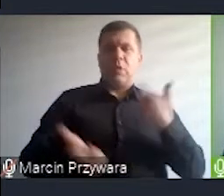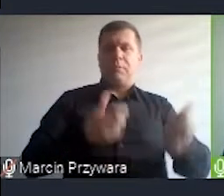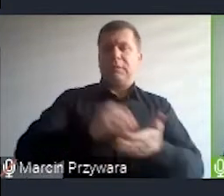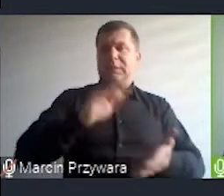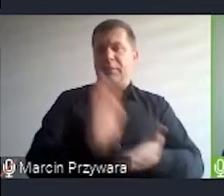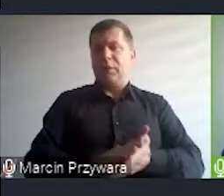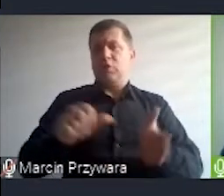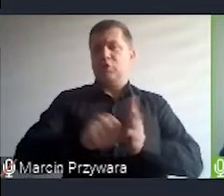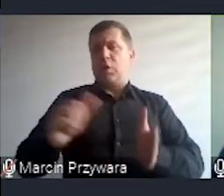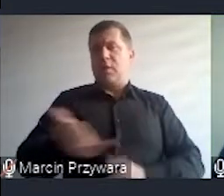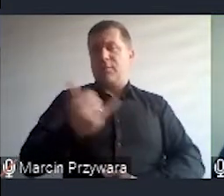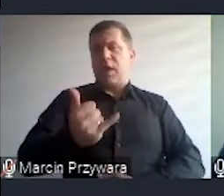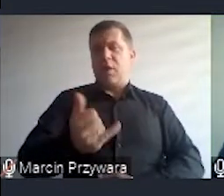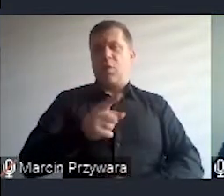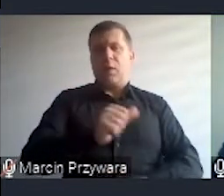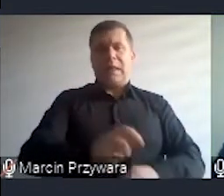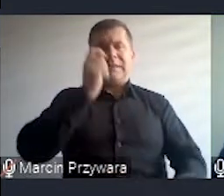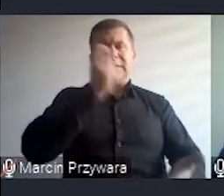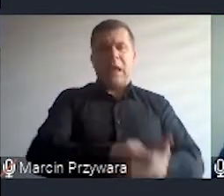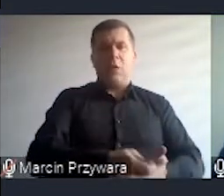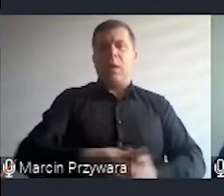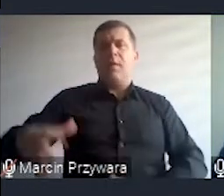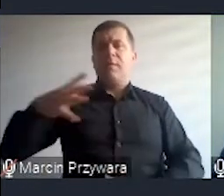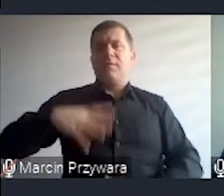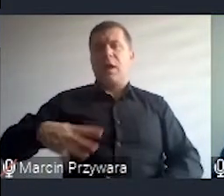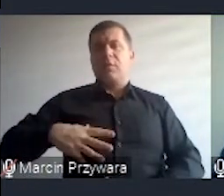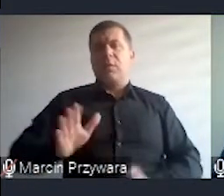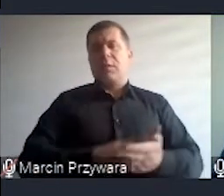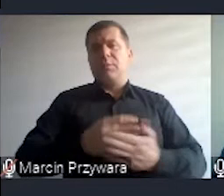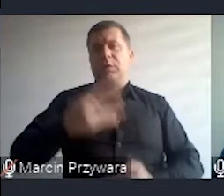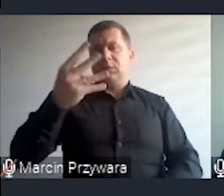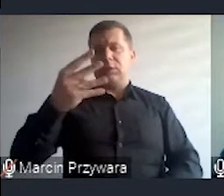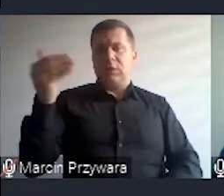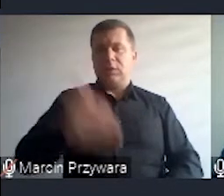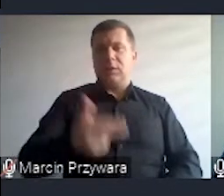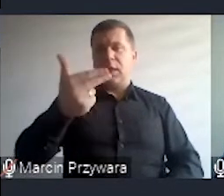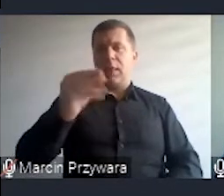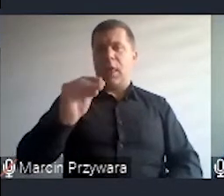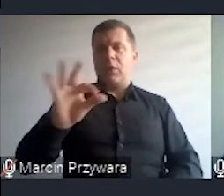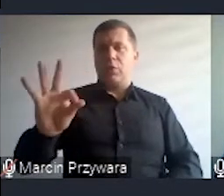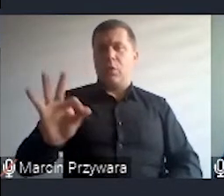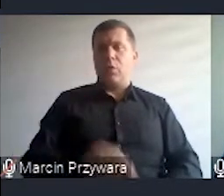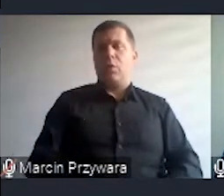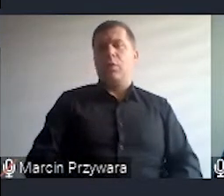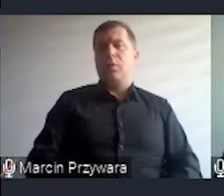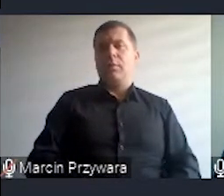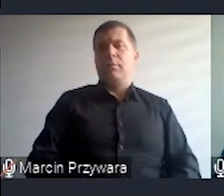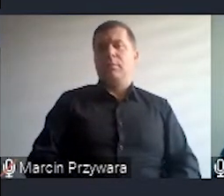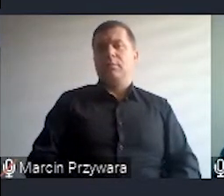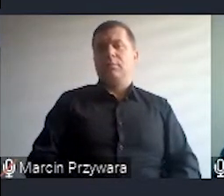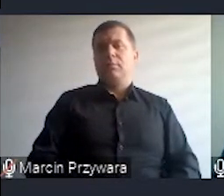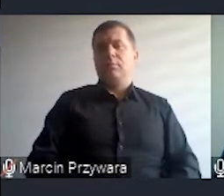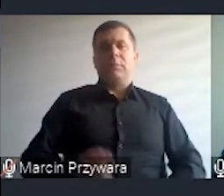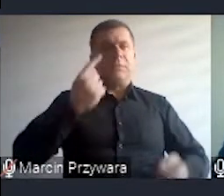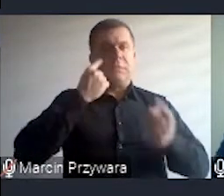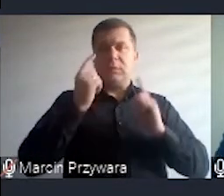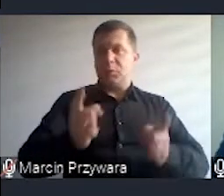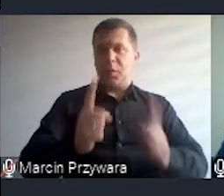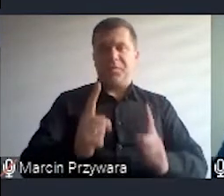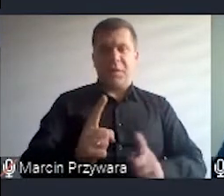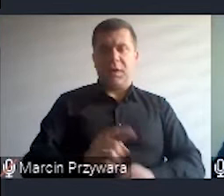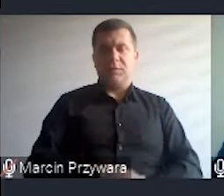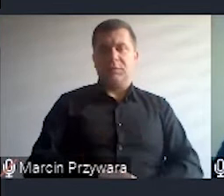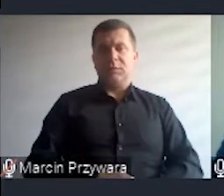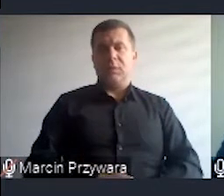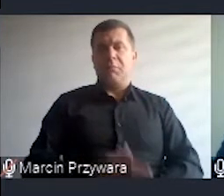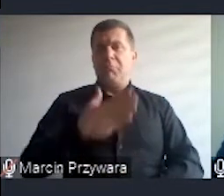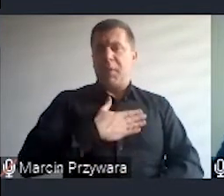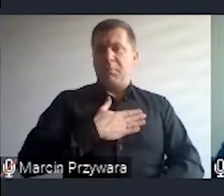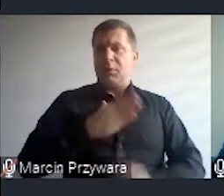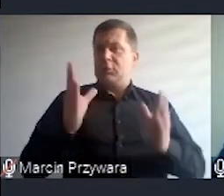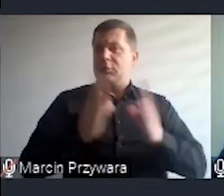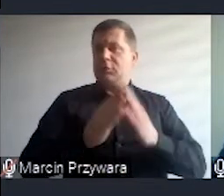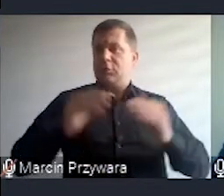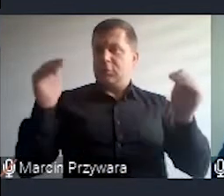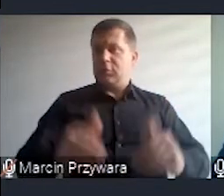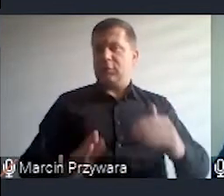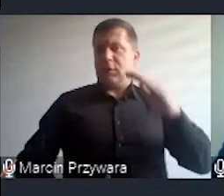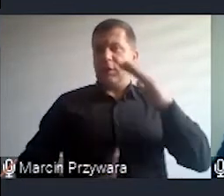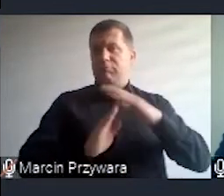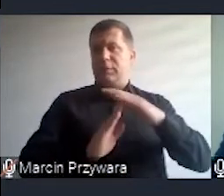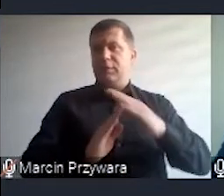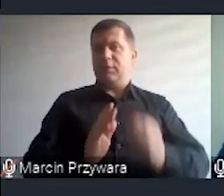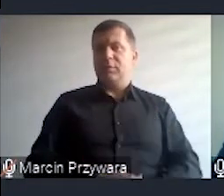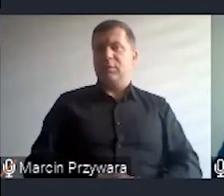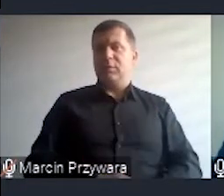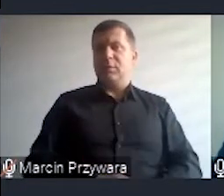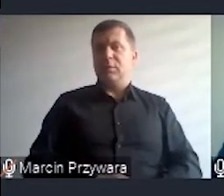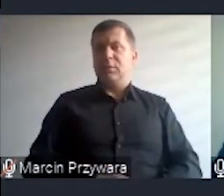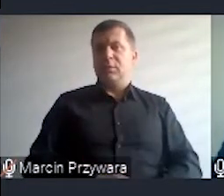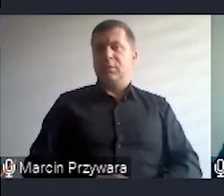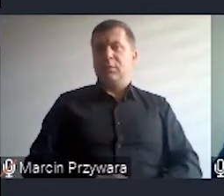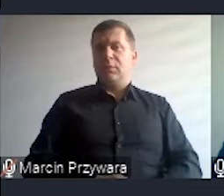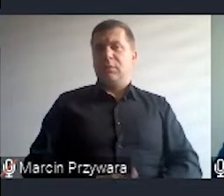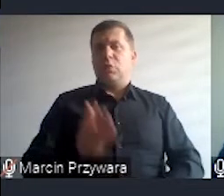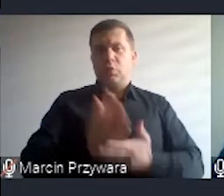że środkiem trwałym jest zakup o wartości powiedzmy 4 000 złotych netto, po prostu przeoczył, że mamy 10 000 limit i zostało to zakontraktowane,